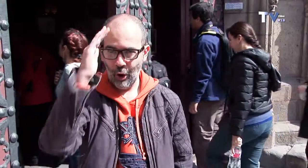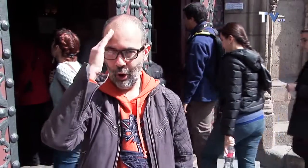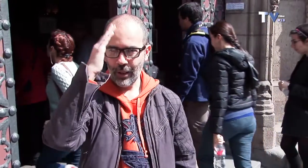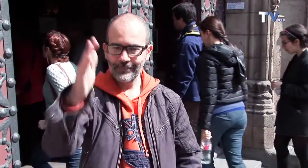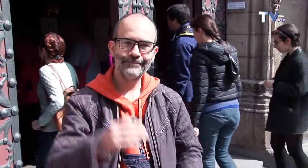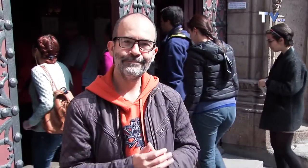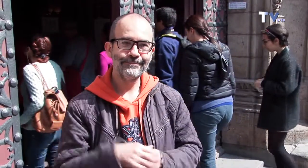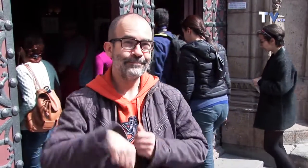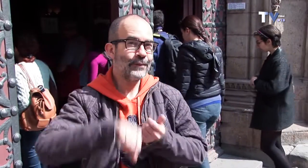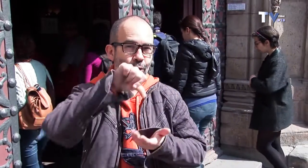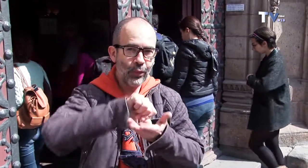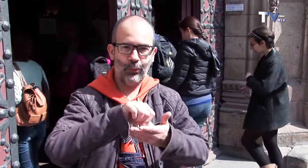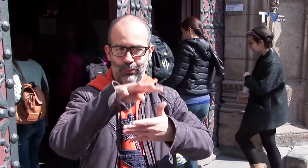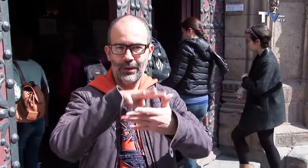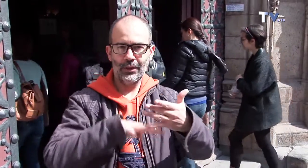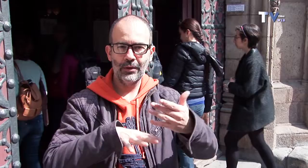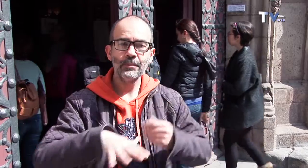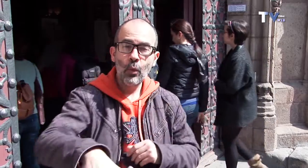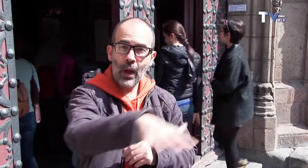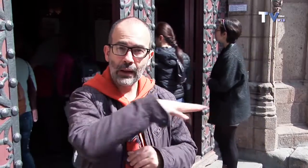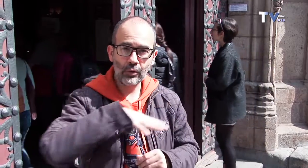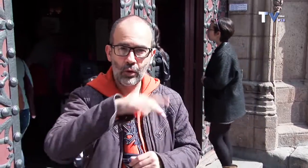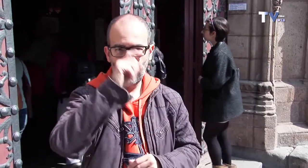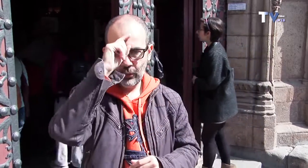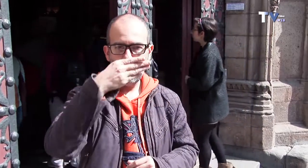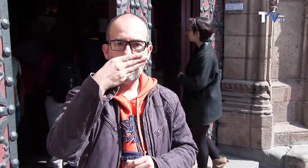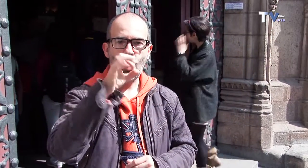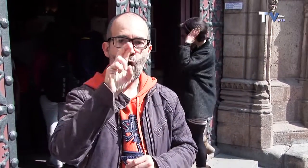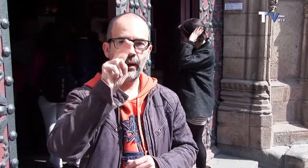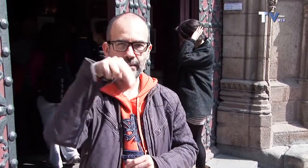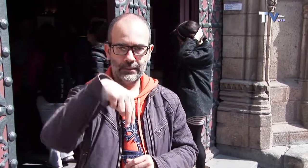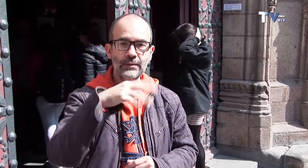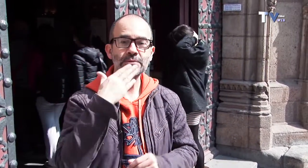Hola, estamos en Barcelona, en el barrio del Born que tiene este signo.